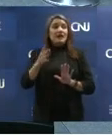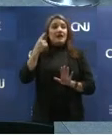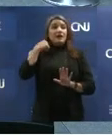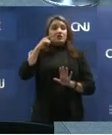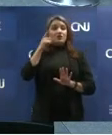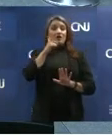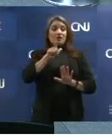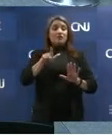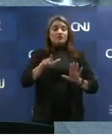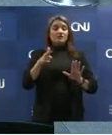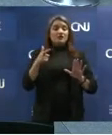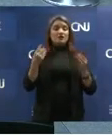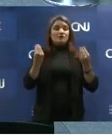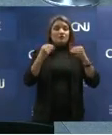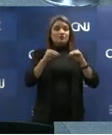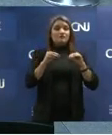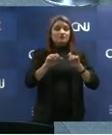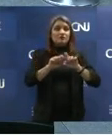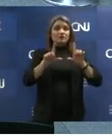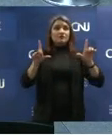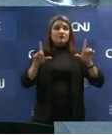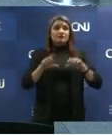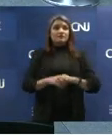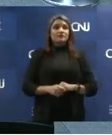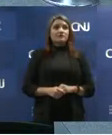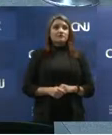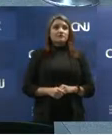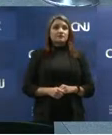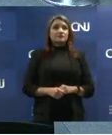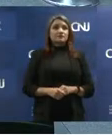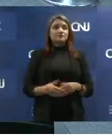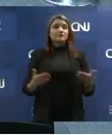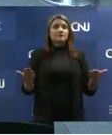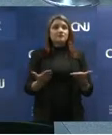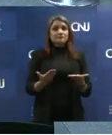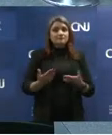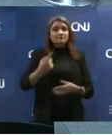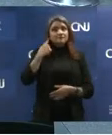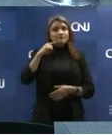Então vamos ouvir a Dra. Amanda de Moraes Stepan que é